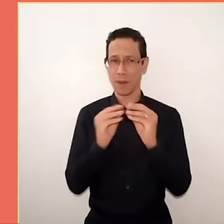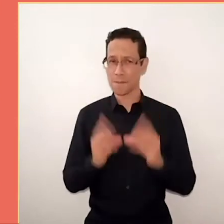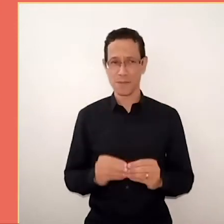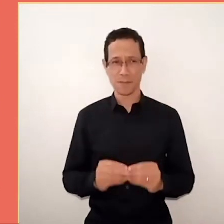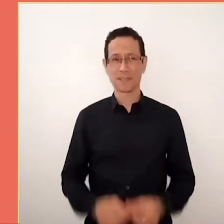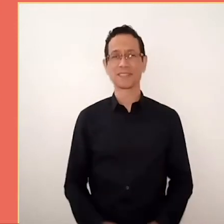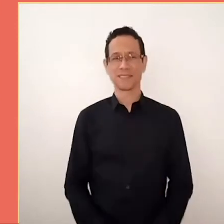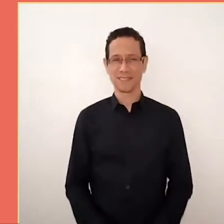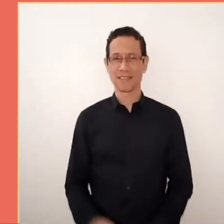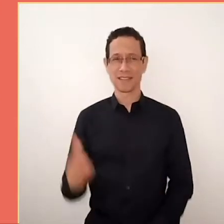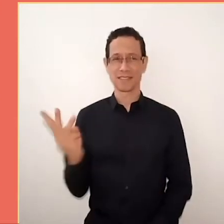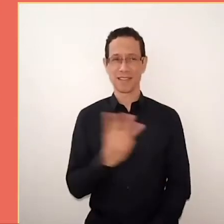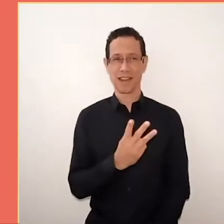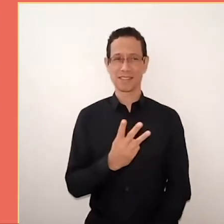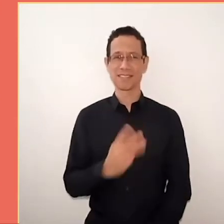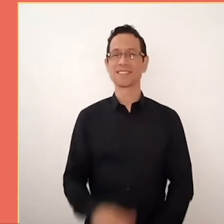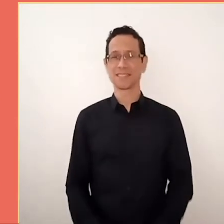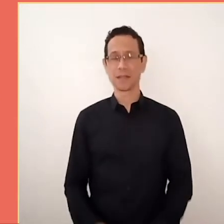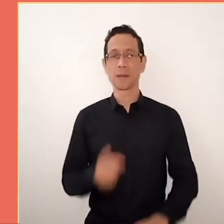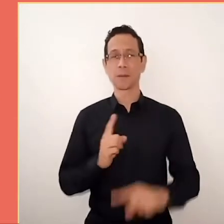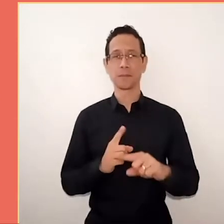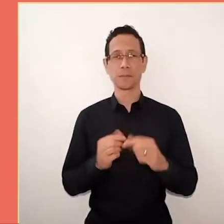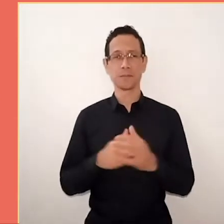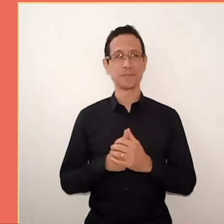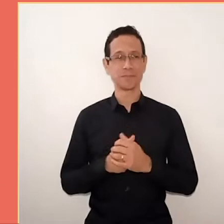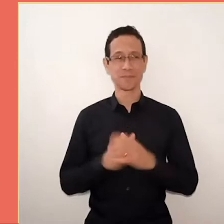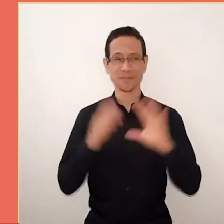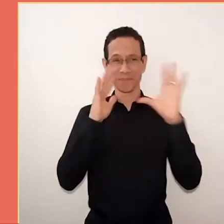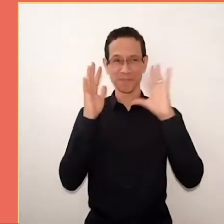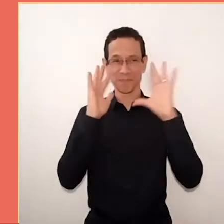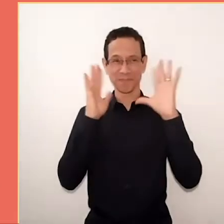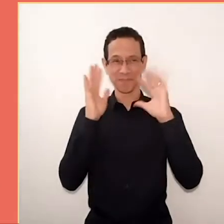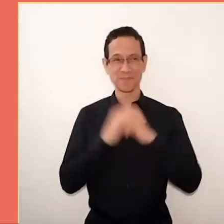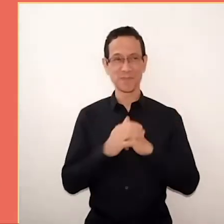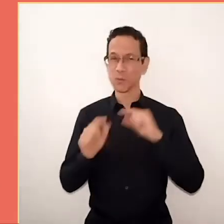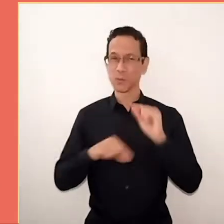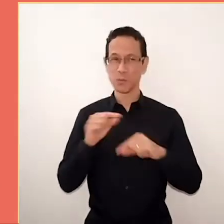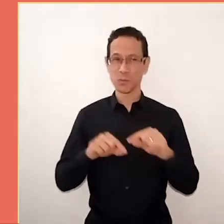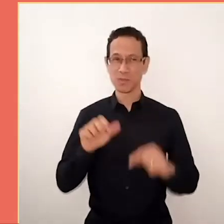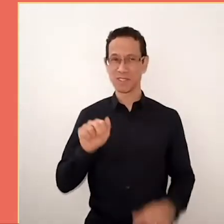as três porque, enfim. Penso que nossa autora dispensa apresentações.